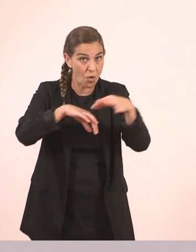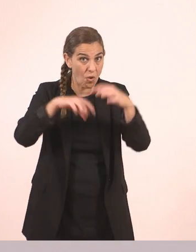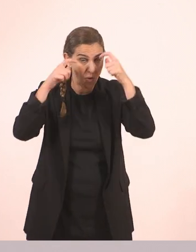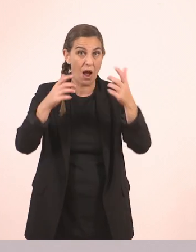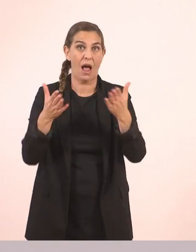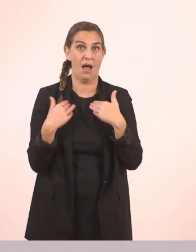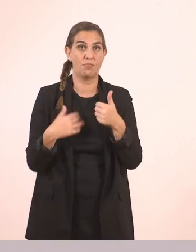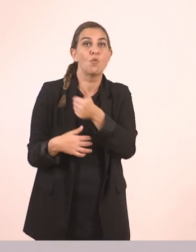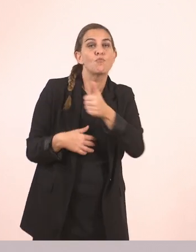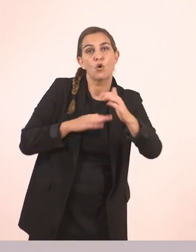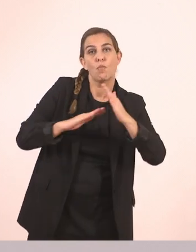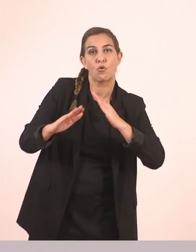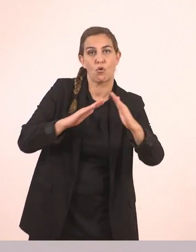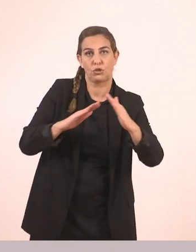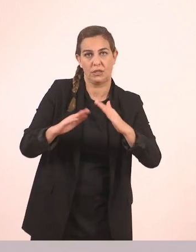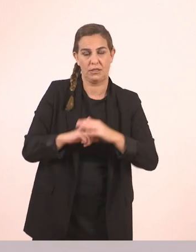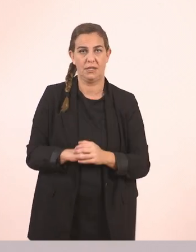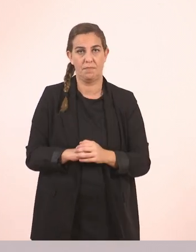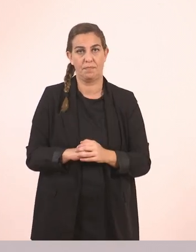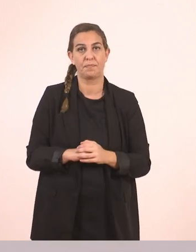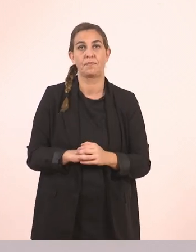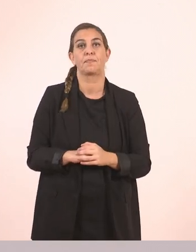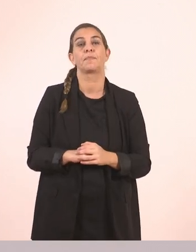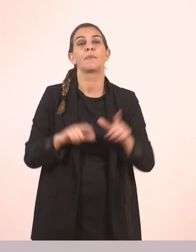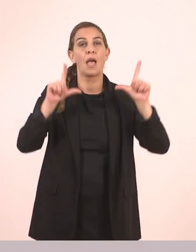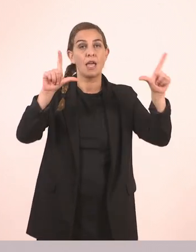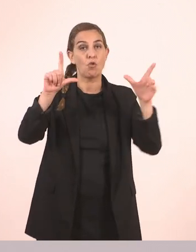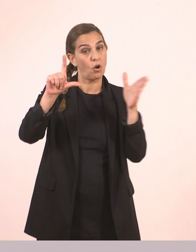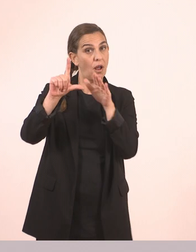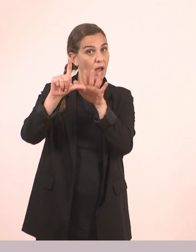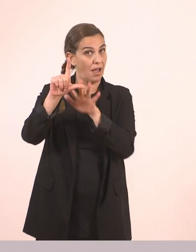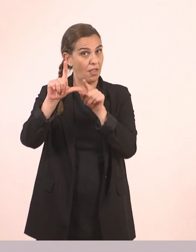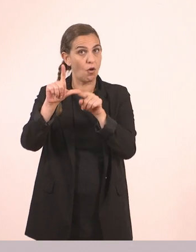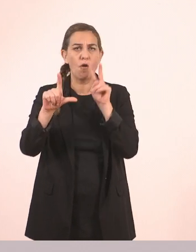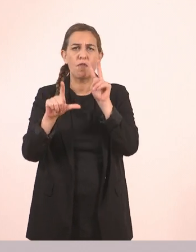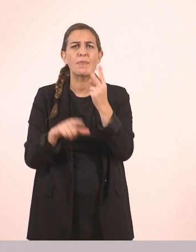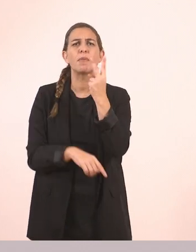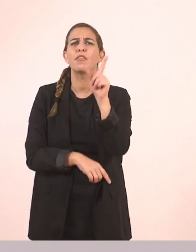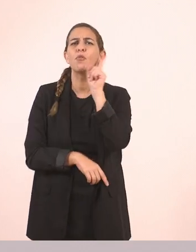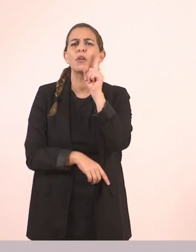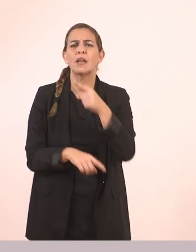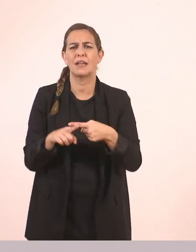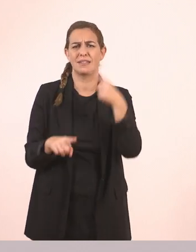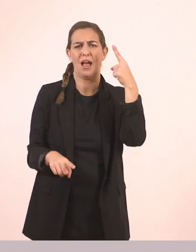Ενώ δεξιά παρατηρούμε δύο γυναίκες, είναι απλές γυναίκες, το καταλαβαίνουμε γιατί δεν έχουν φωτοστέφανο,